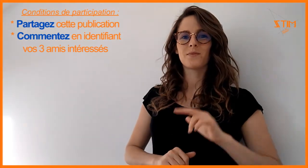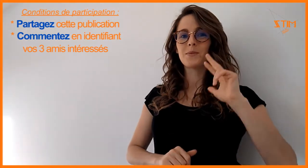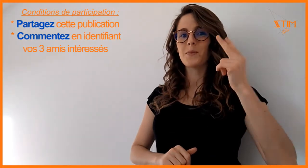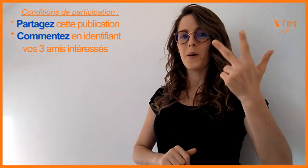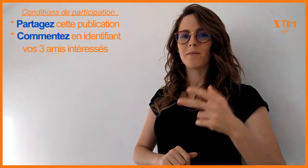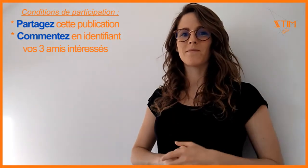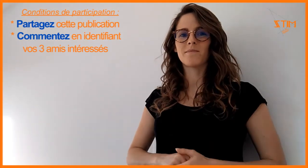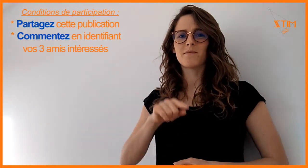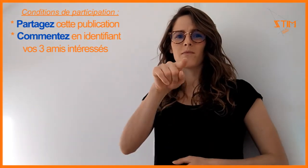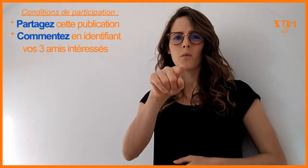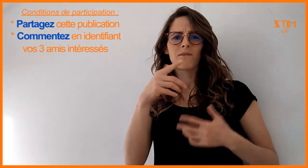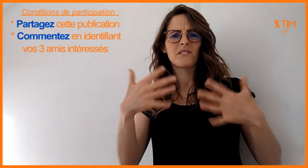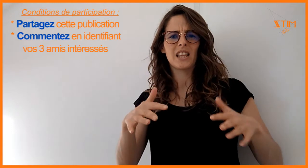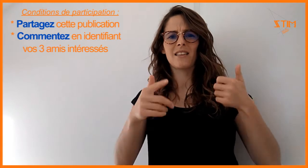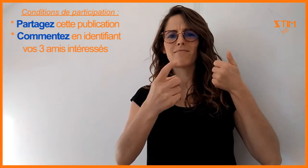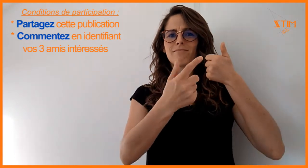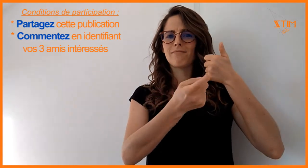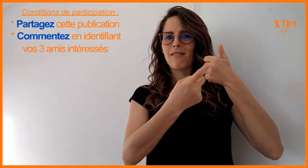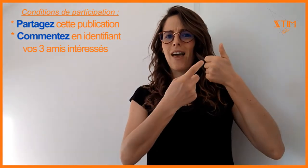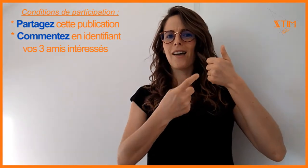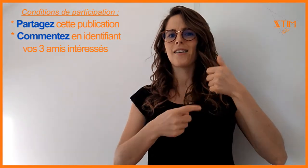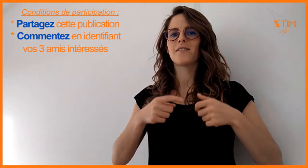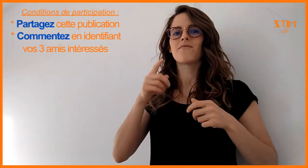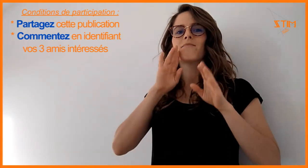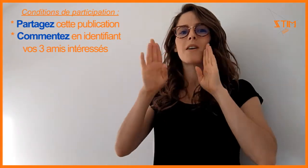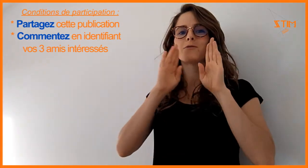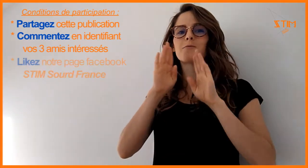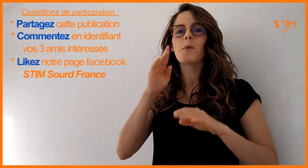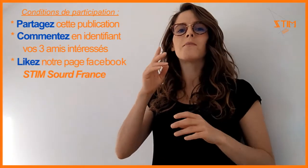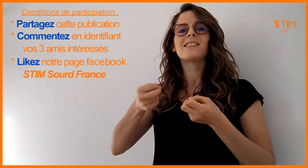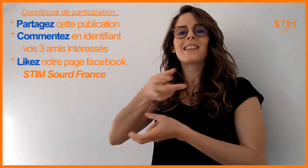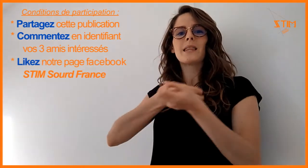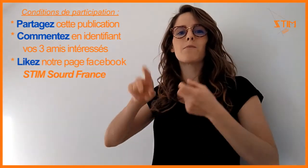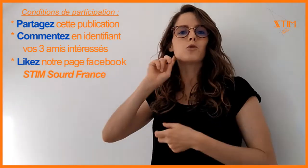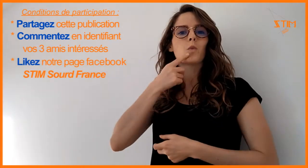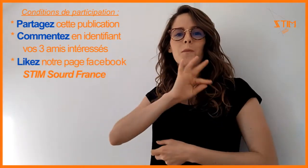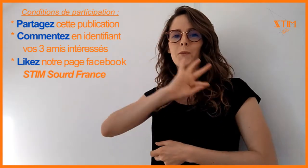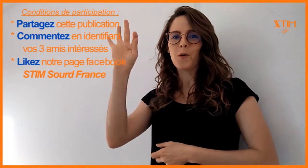3. Cliquez notre page Facebook "STIM Sourd France"